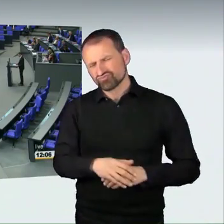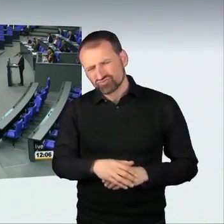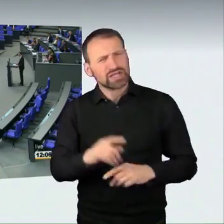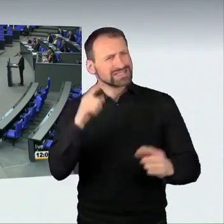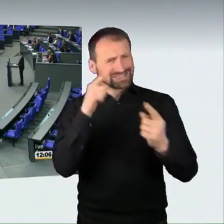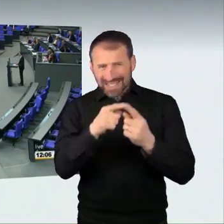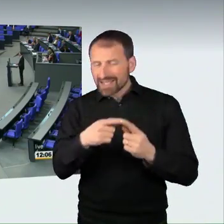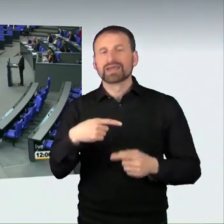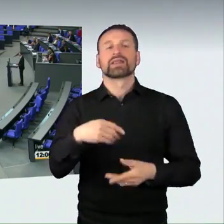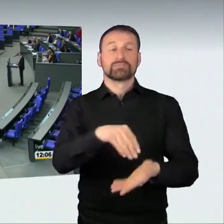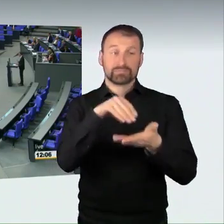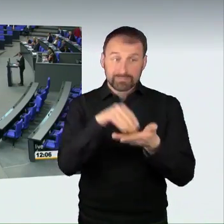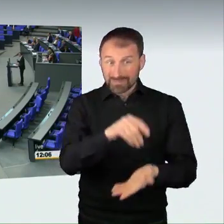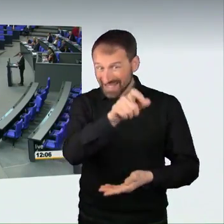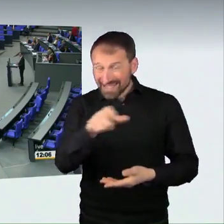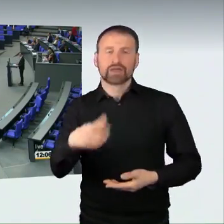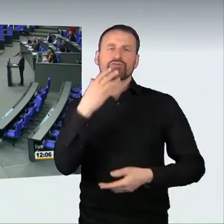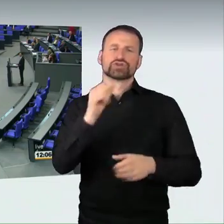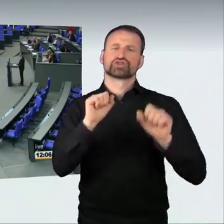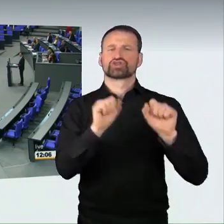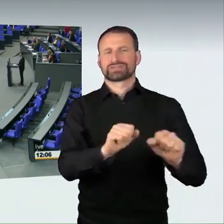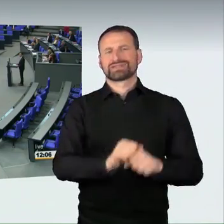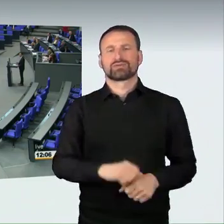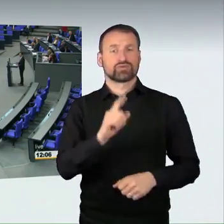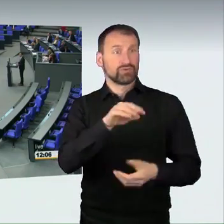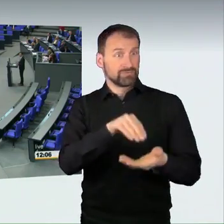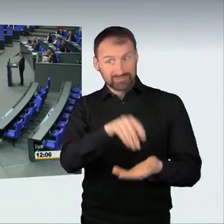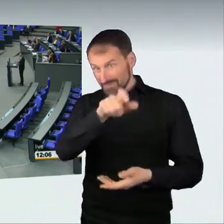dass Mieter aus ihren angestammten Wohnvierteln verdrängt werden. Das Einzige, worin wir uns nicht einig sind, ist,